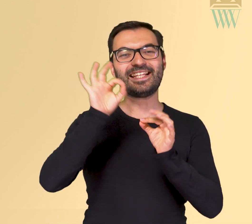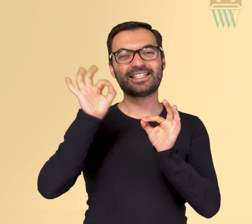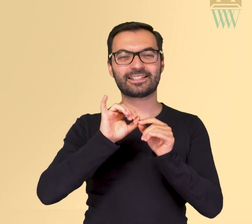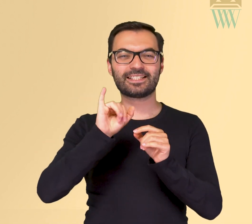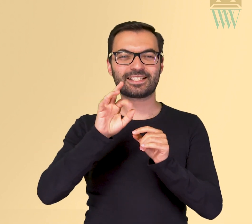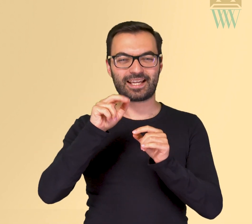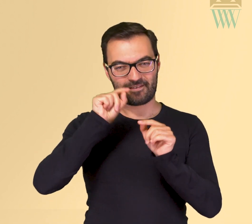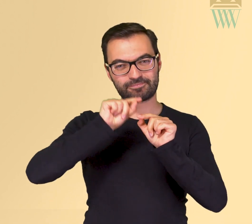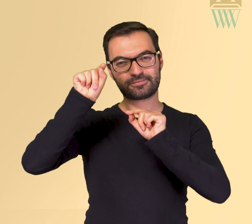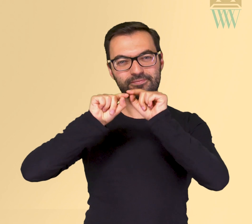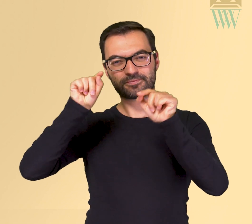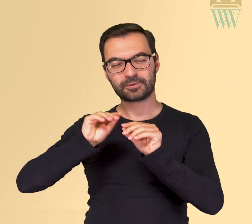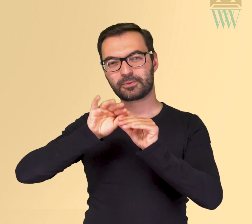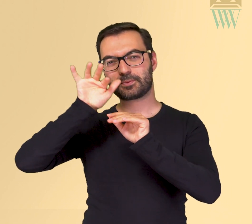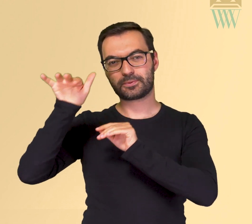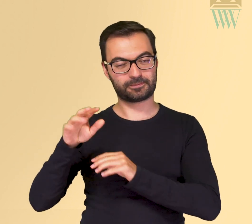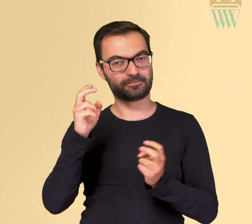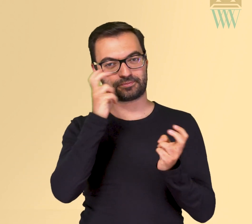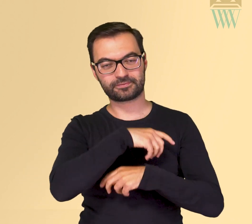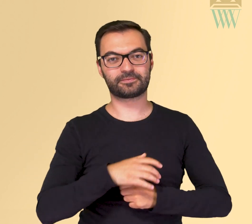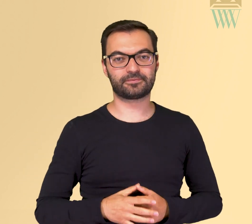są ulatujące iskry.